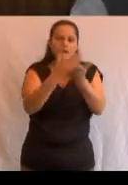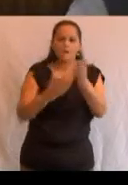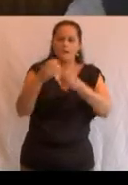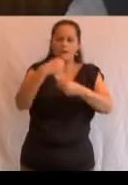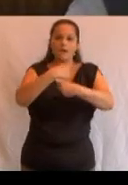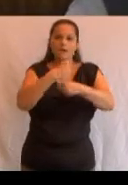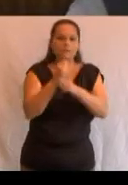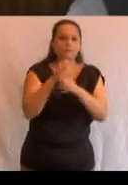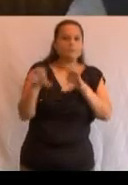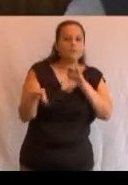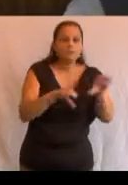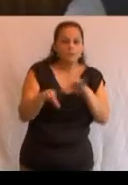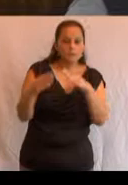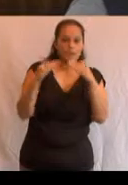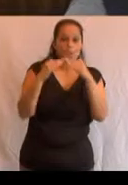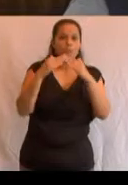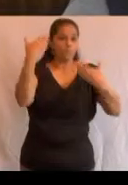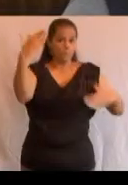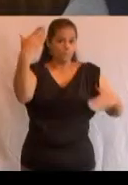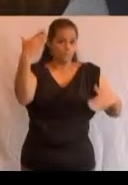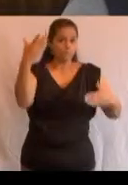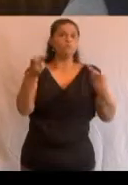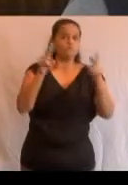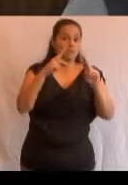proceso electoral como candidatos a las diferentes dignidades